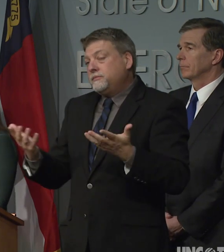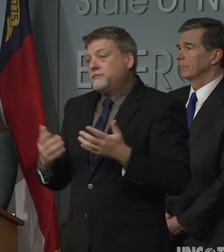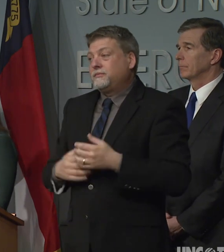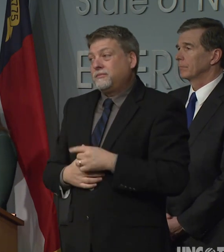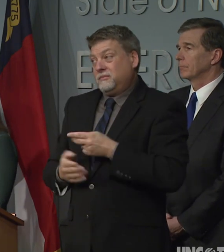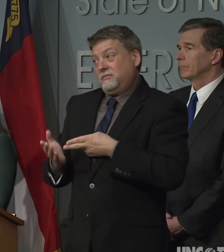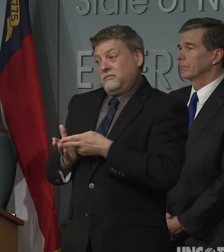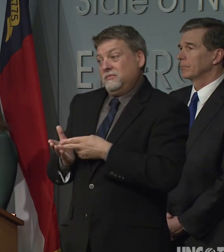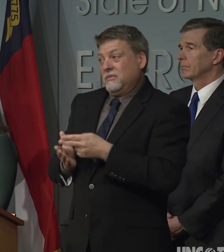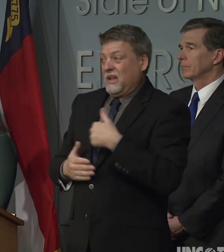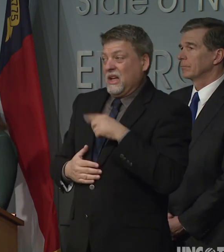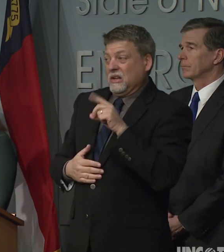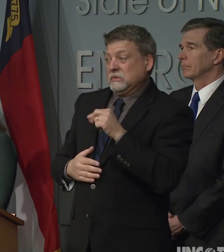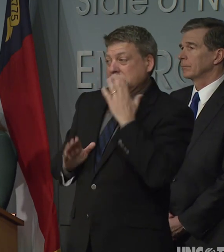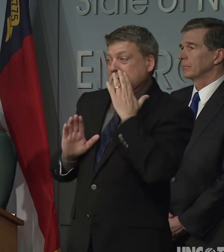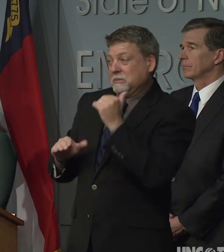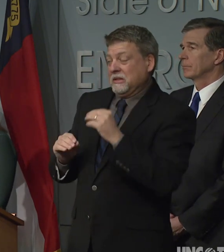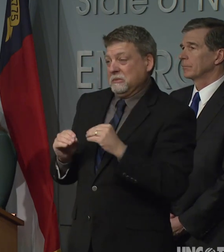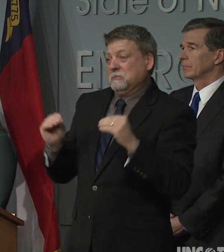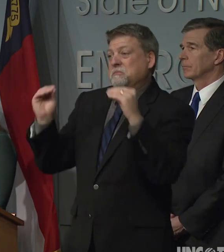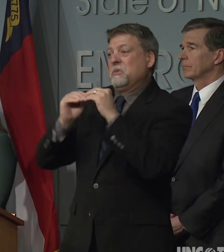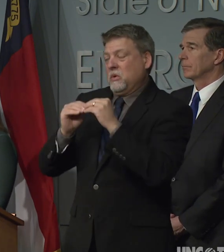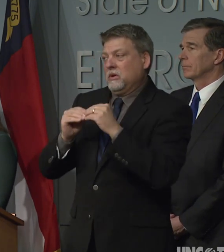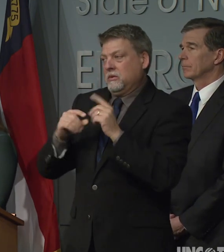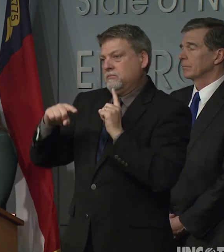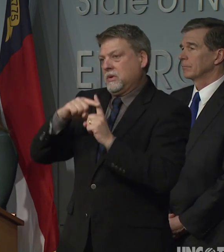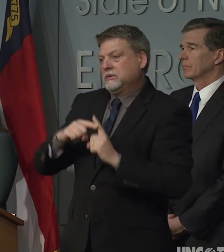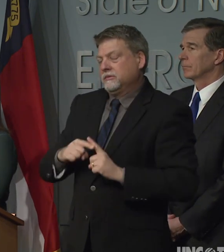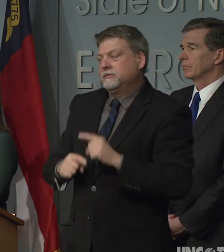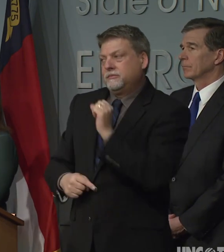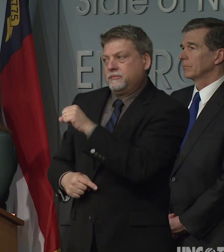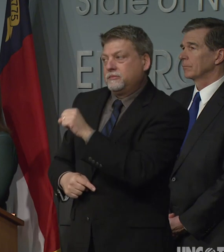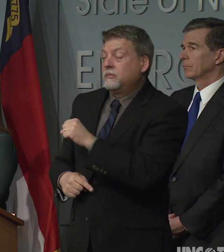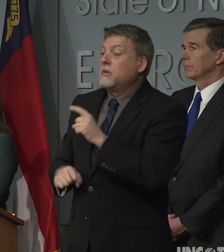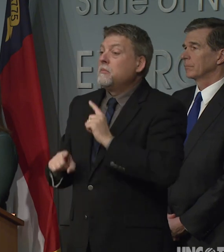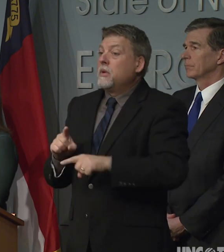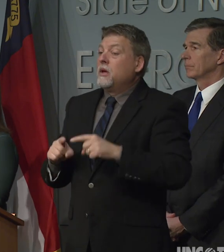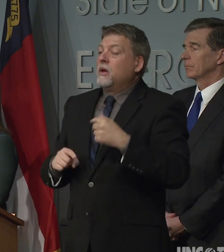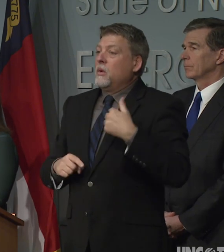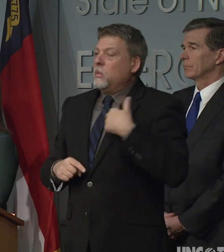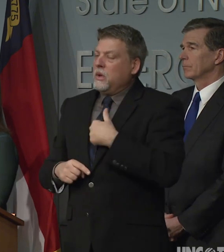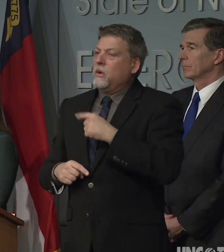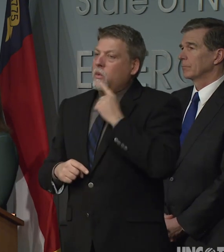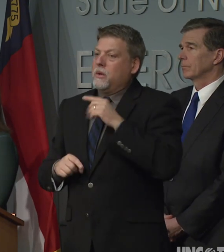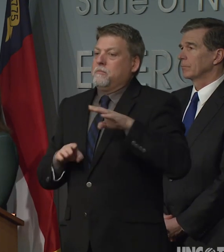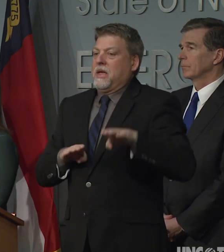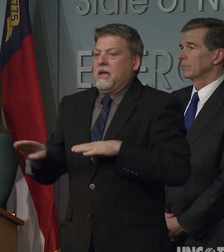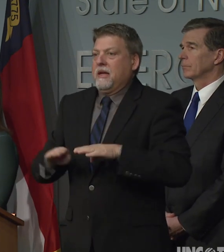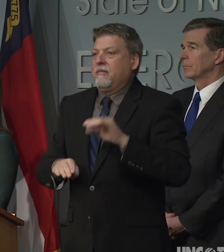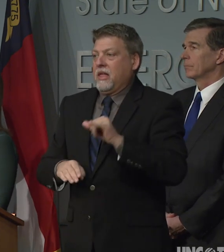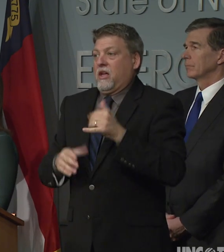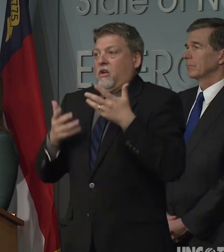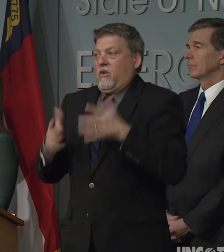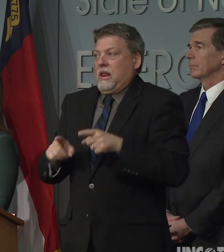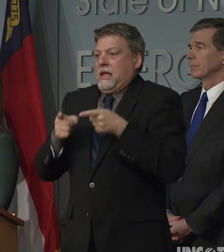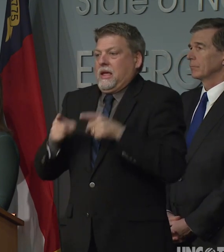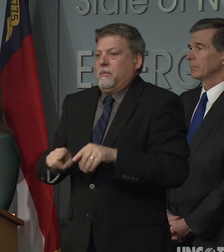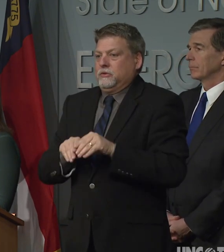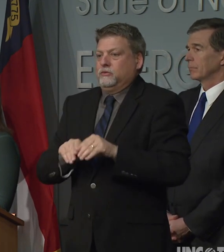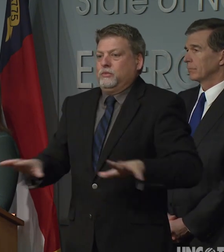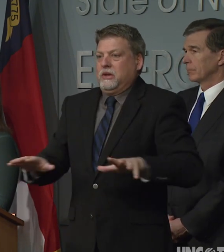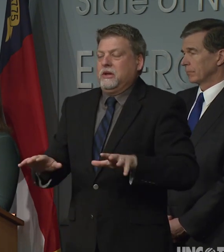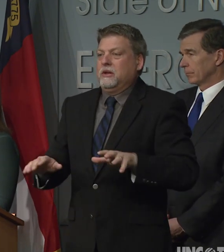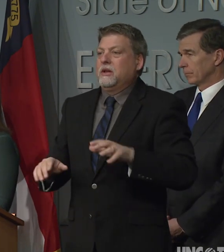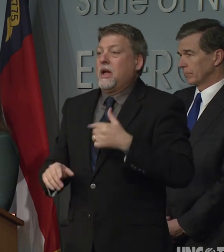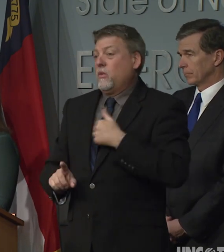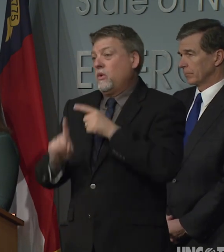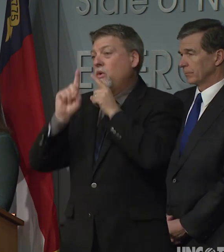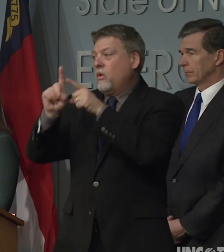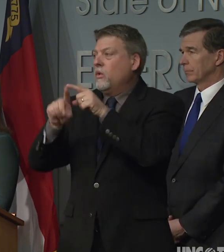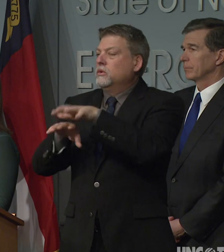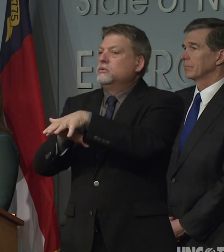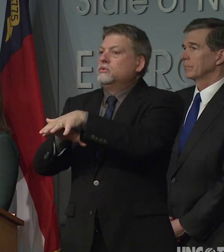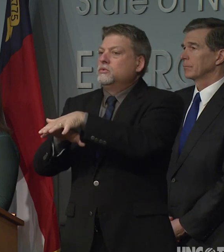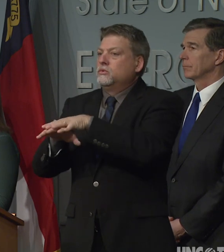Carolina del Norte. Yo espero ver más casos y nosotros estamos actuando como si ya estuviese aquí la propagación